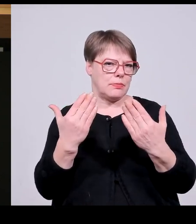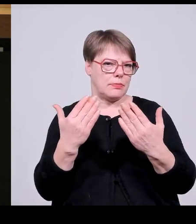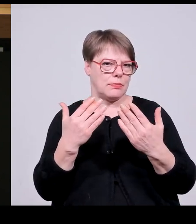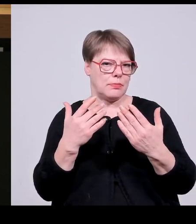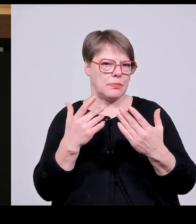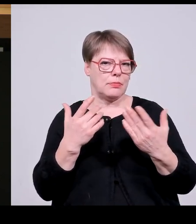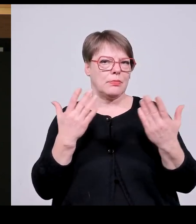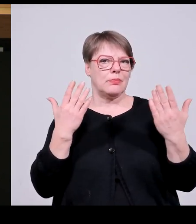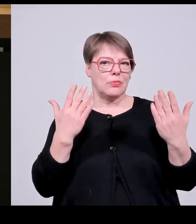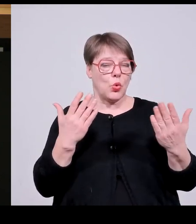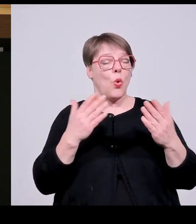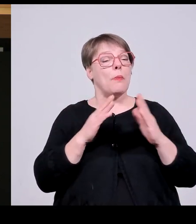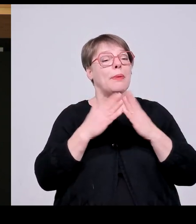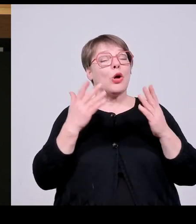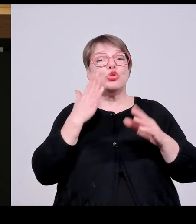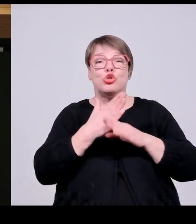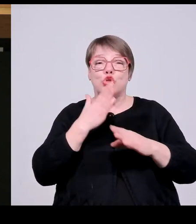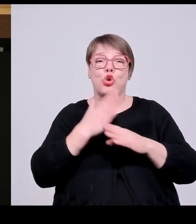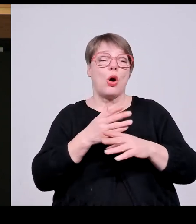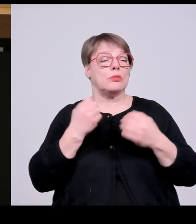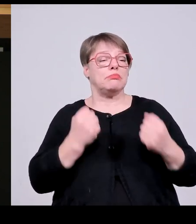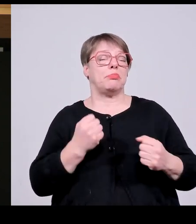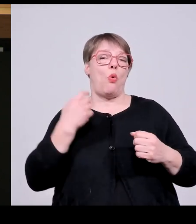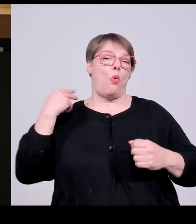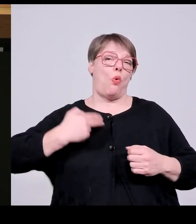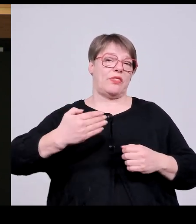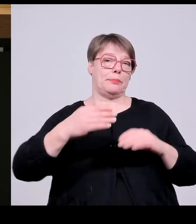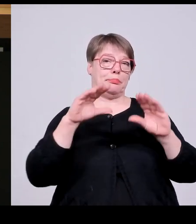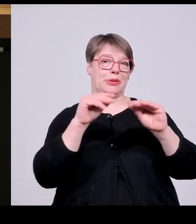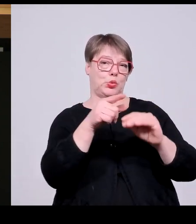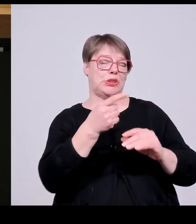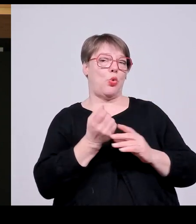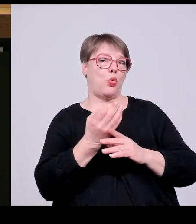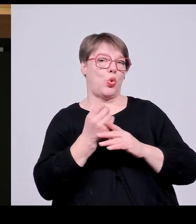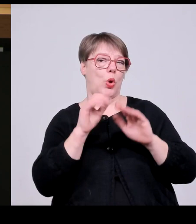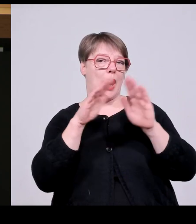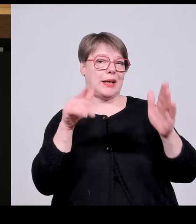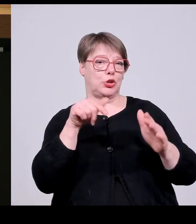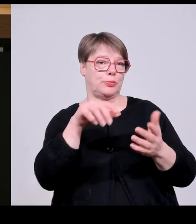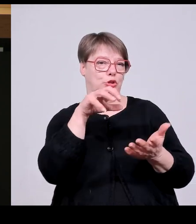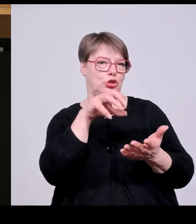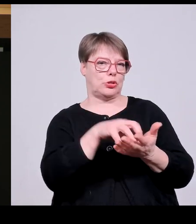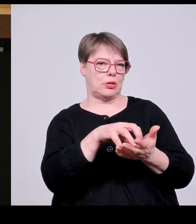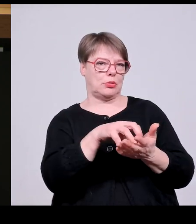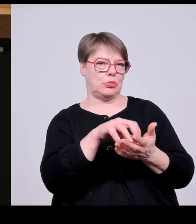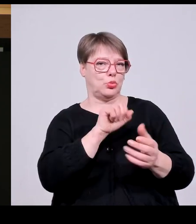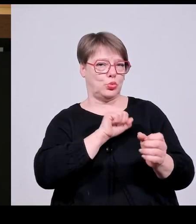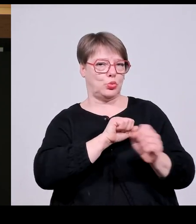Teilhabe und damit in eine funktionierende Gemeins. Deshalb brauchen wir Infrastrukturerneuerungen, die